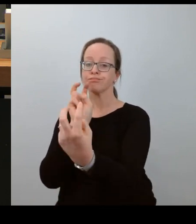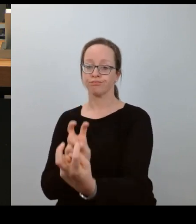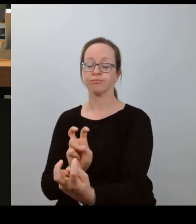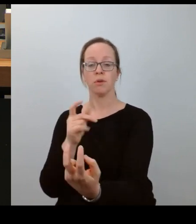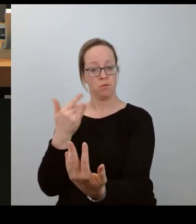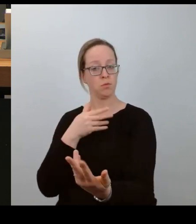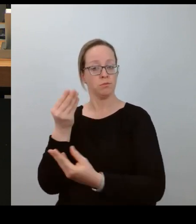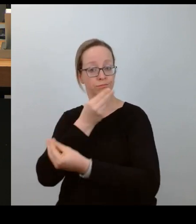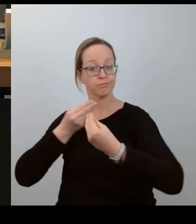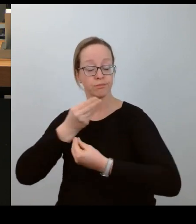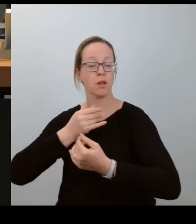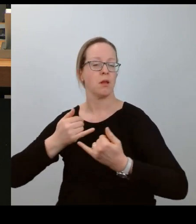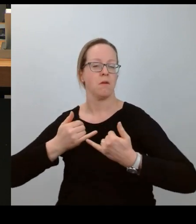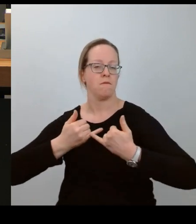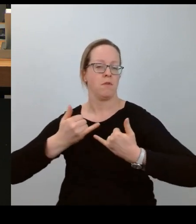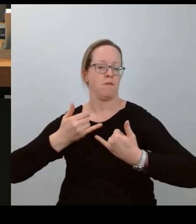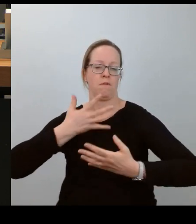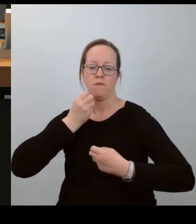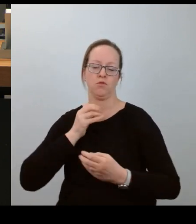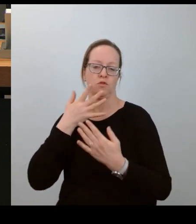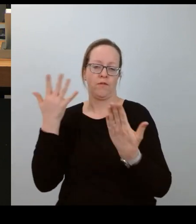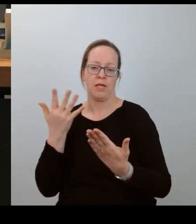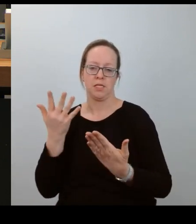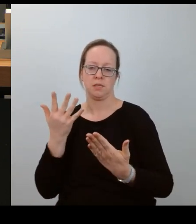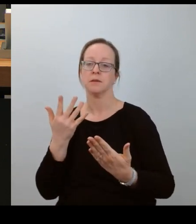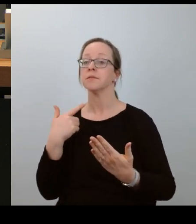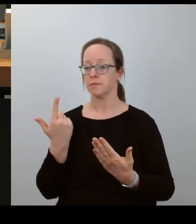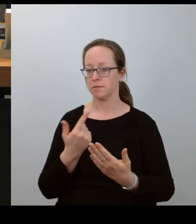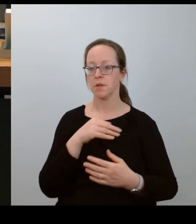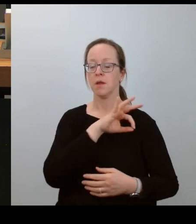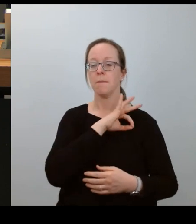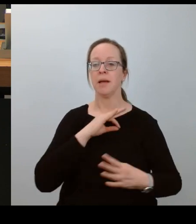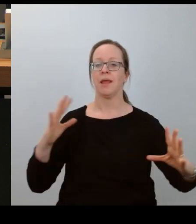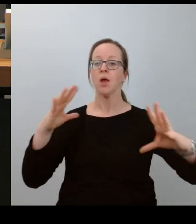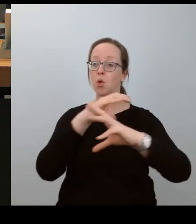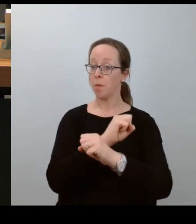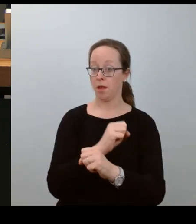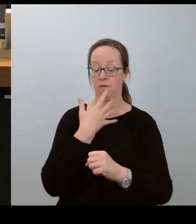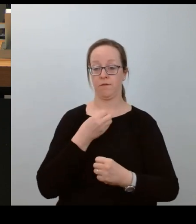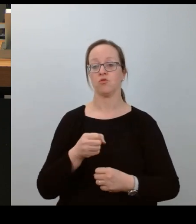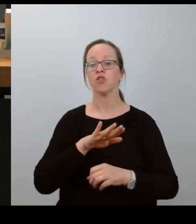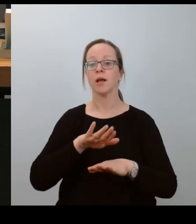Was aber nicht geht und was eine Verhohnepipelung der Berliner Gartenfreunde ist, kurz vor einer Wahl